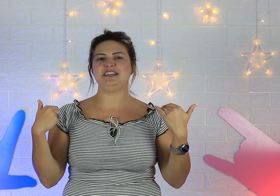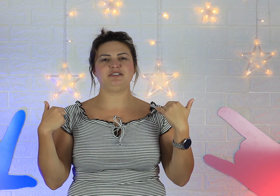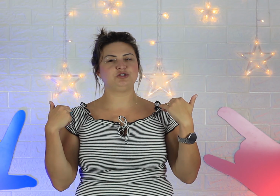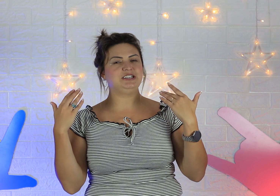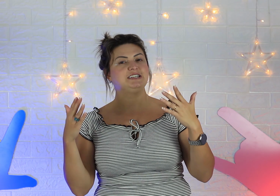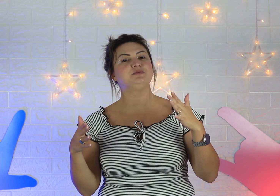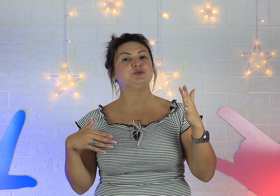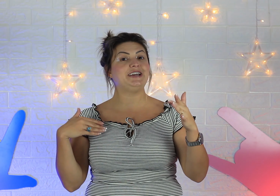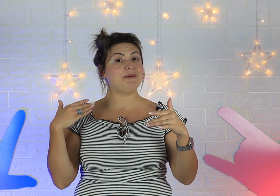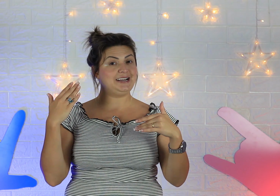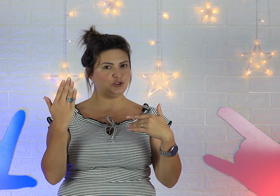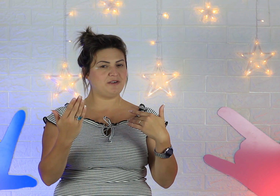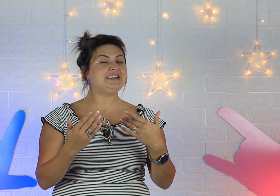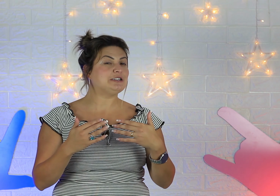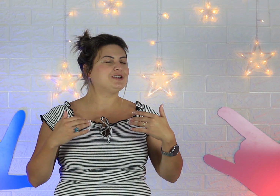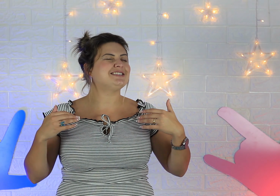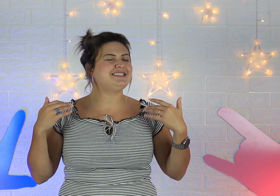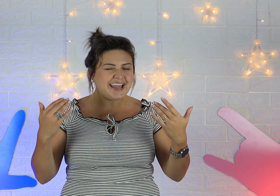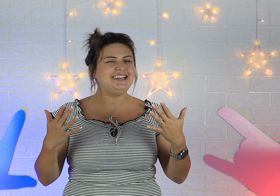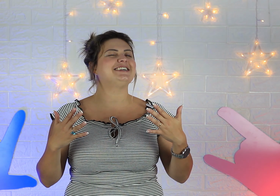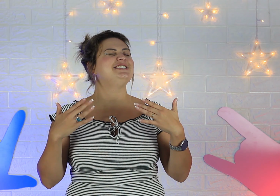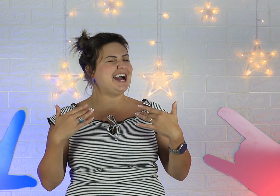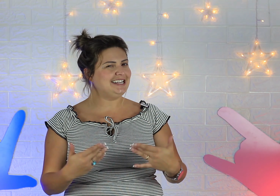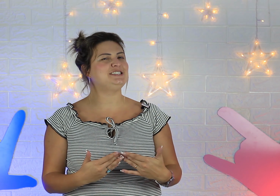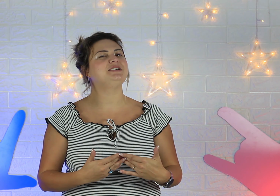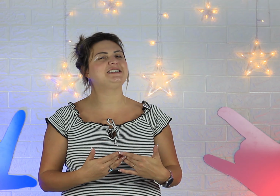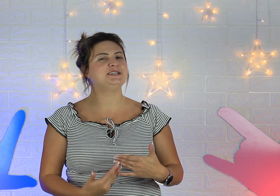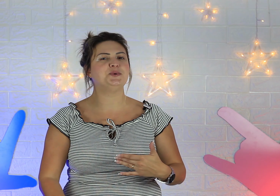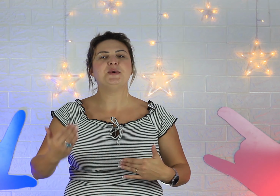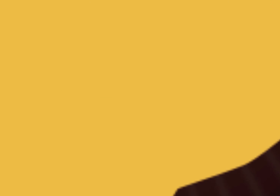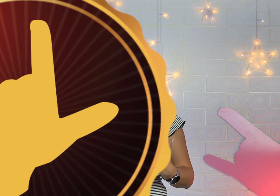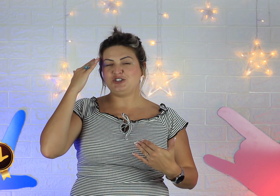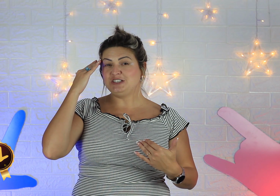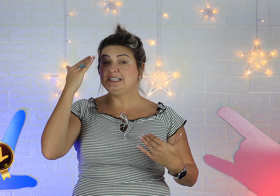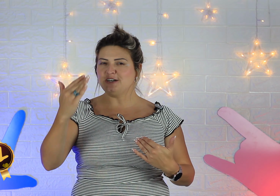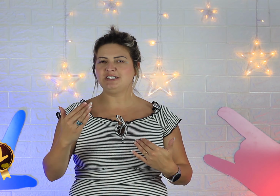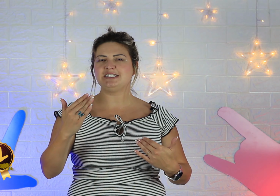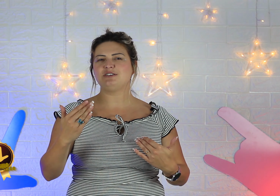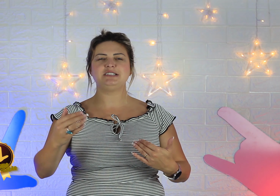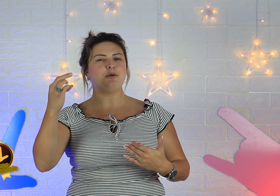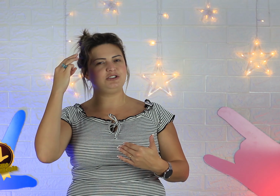aqui utilizamos do aí mais uma vez a nossa técnica de assimilação da gente não esquecer